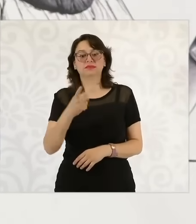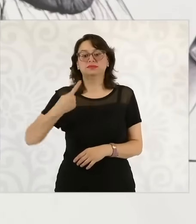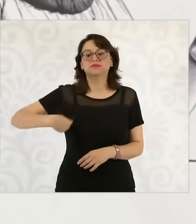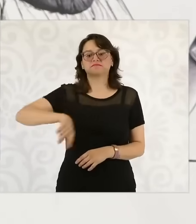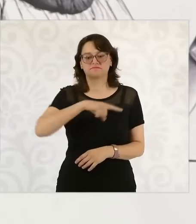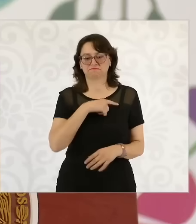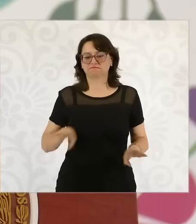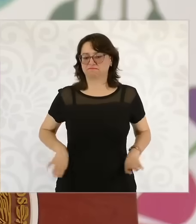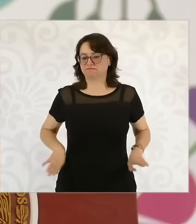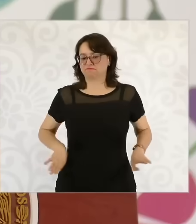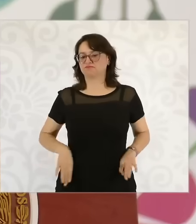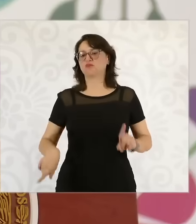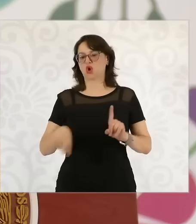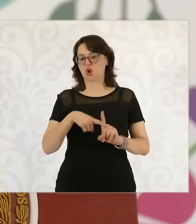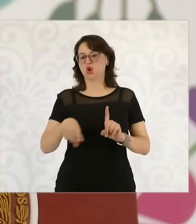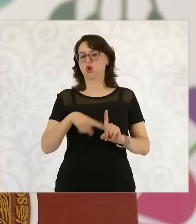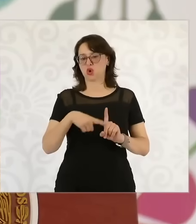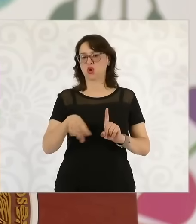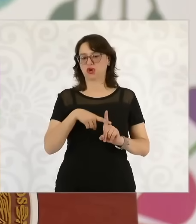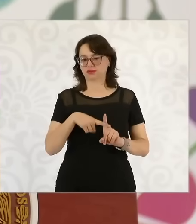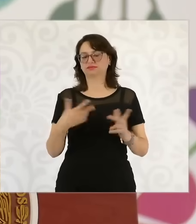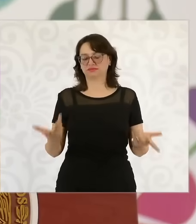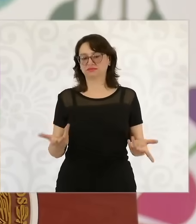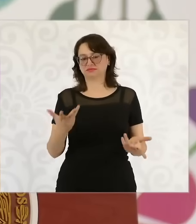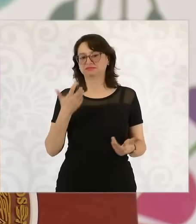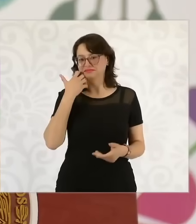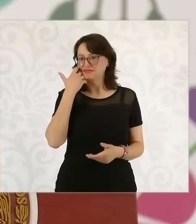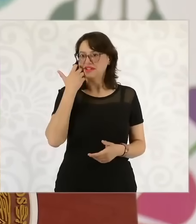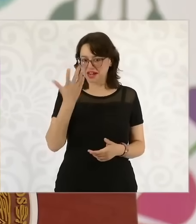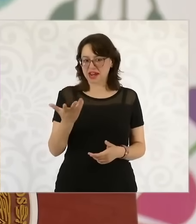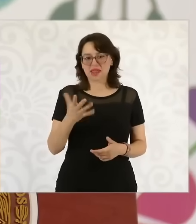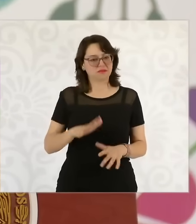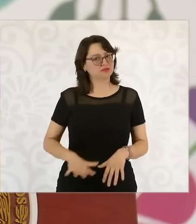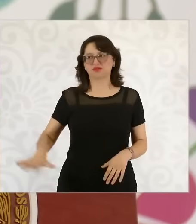optimistas en el gobierno y queremos pasarle ese optimismo a todo el pueblo de México